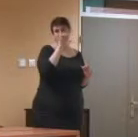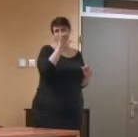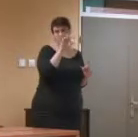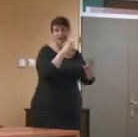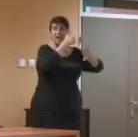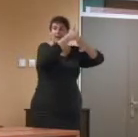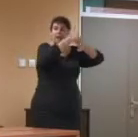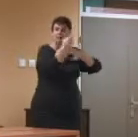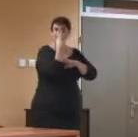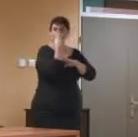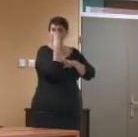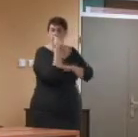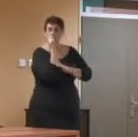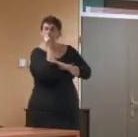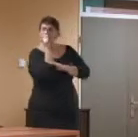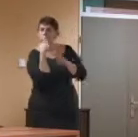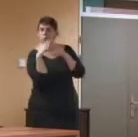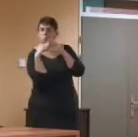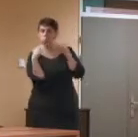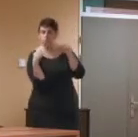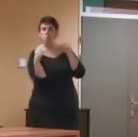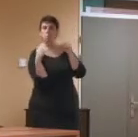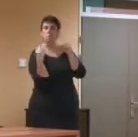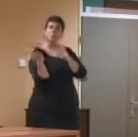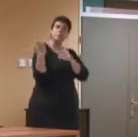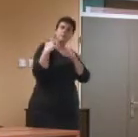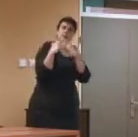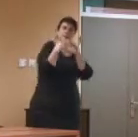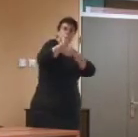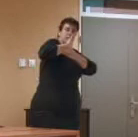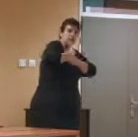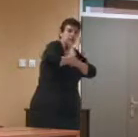rumana y se la lleva a su casa y vive con ella.